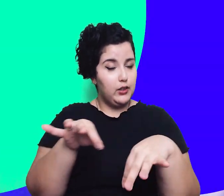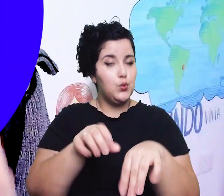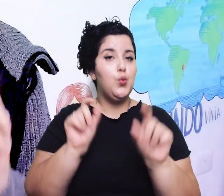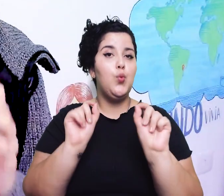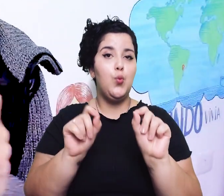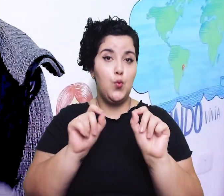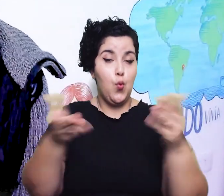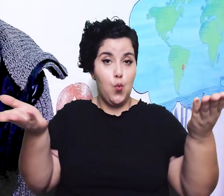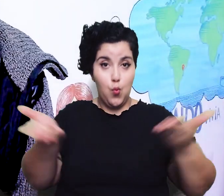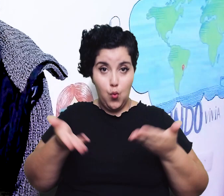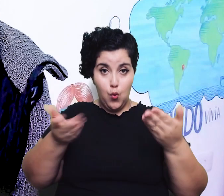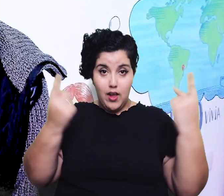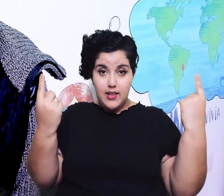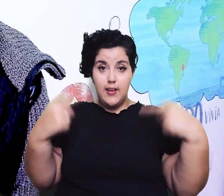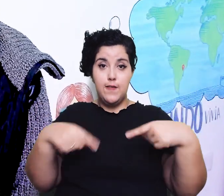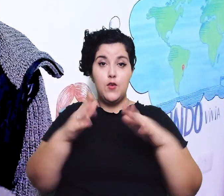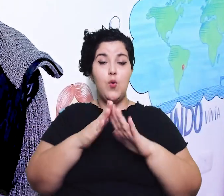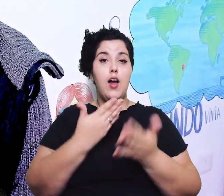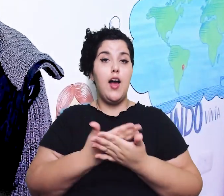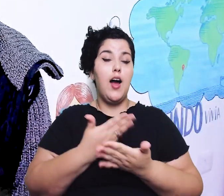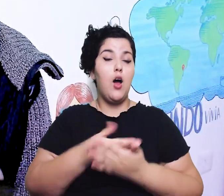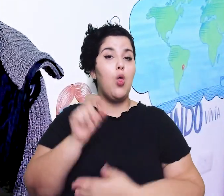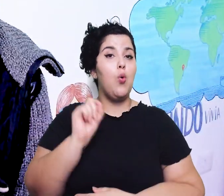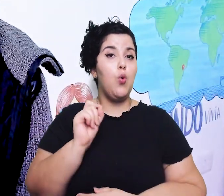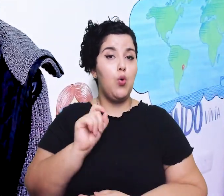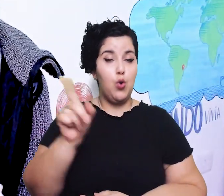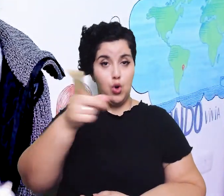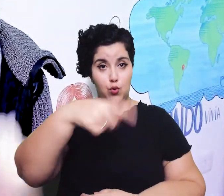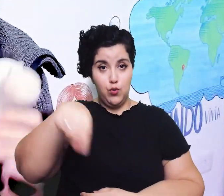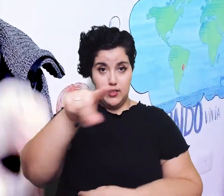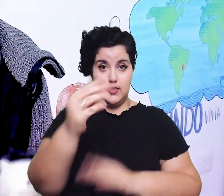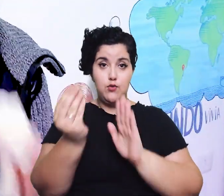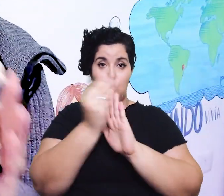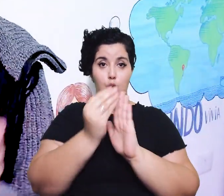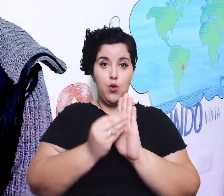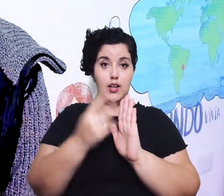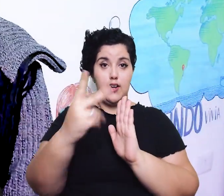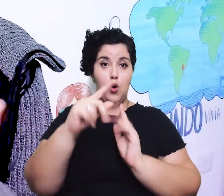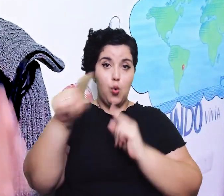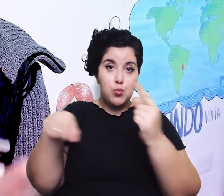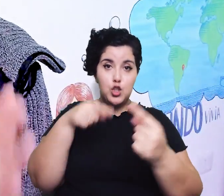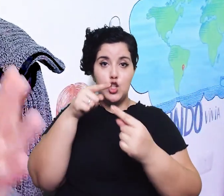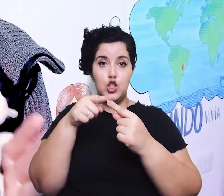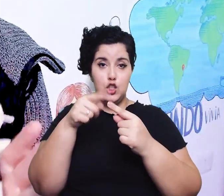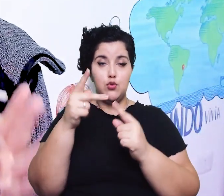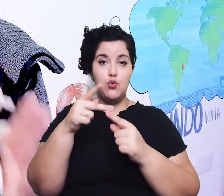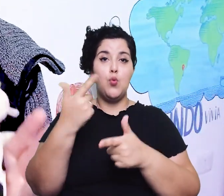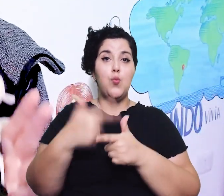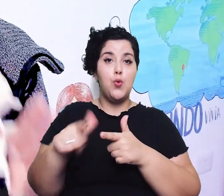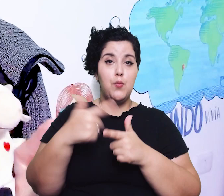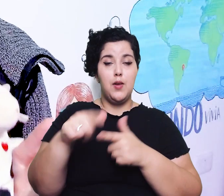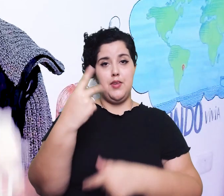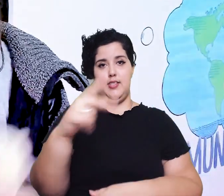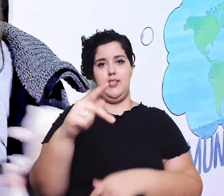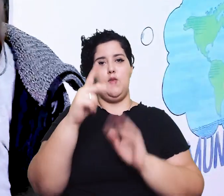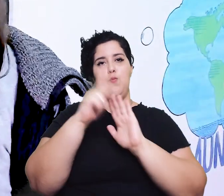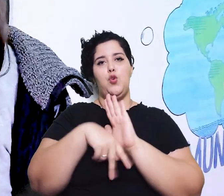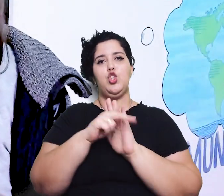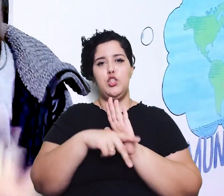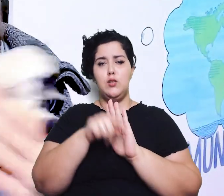gente. O teu desafio nessa aula é você definir os objetivos e problemas centrais do seu projeto. Se você quiser, você